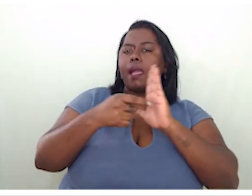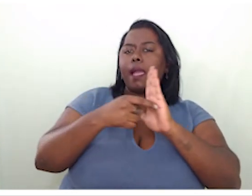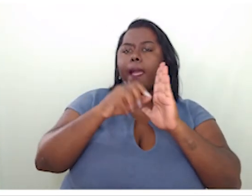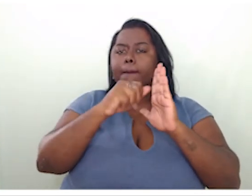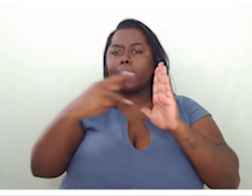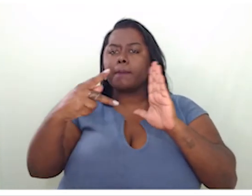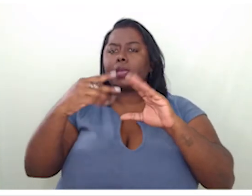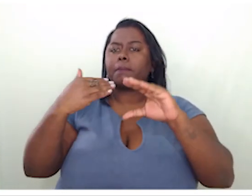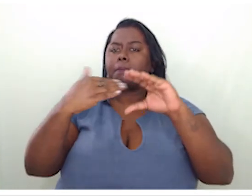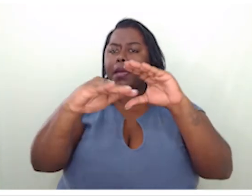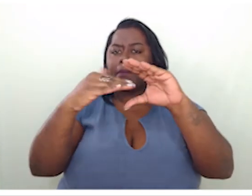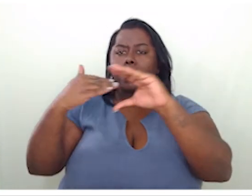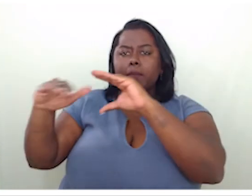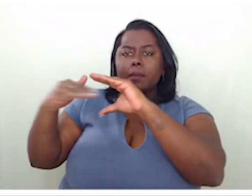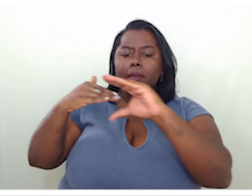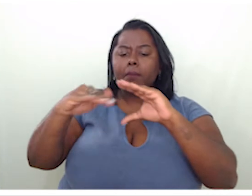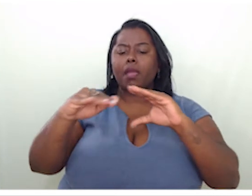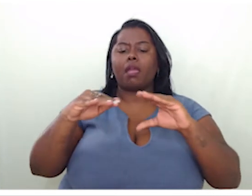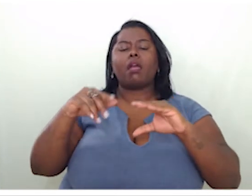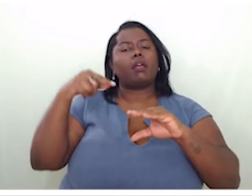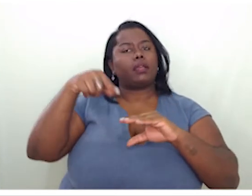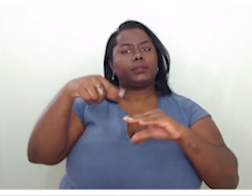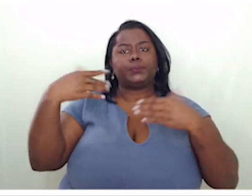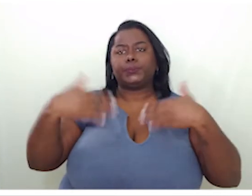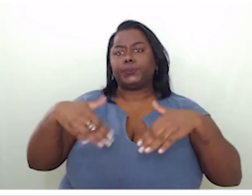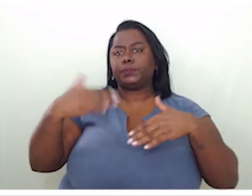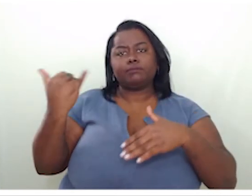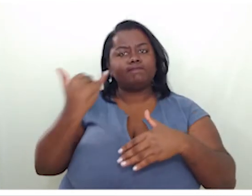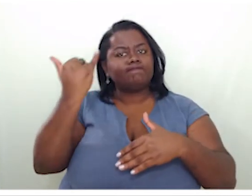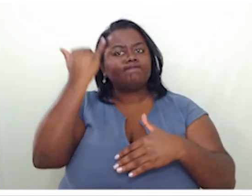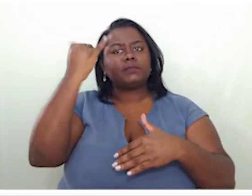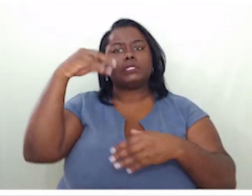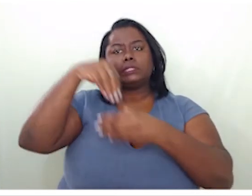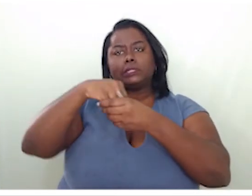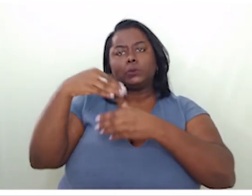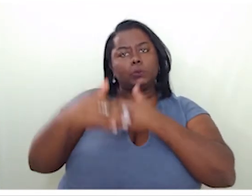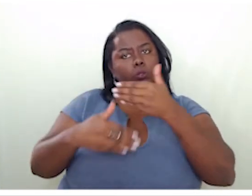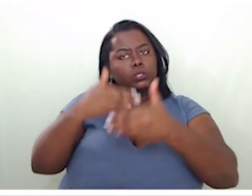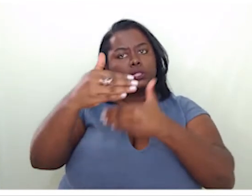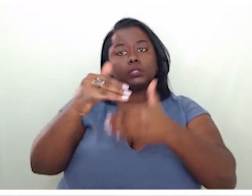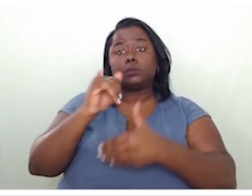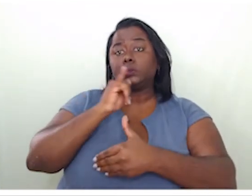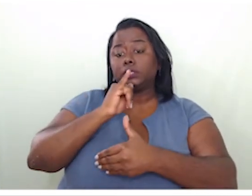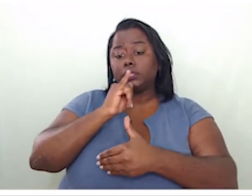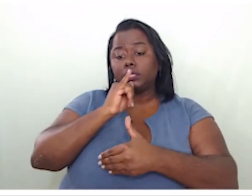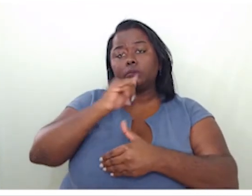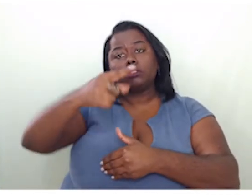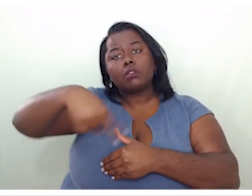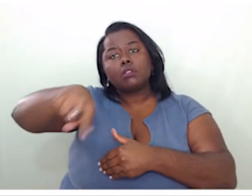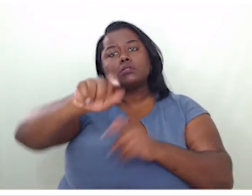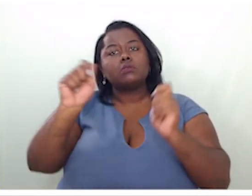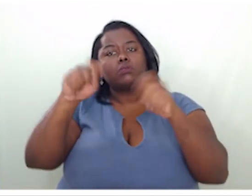pedir ayuda, verificar cuestiones relacionadas al estudio y mantener el control de las tareas